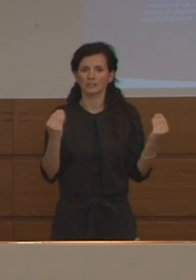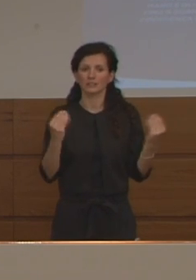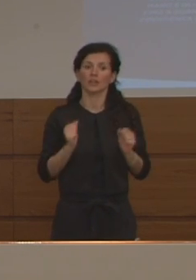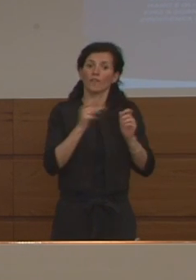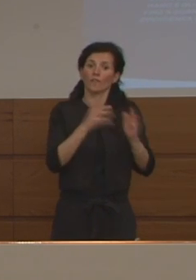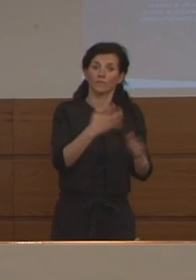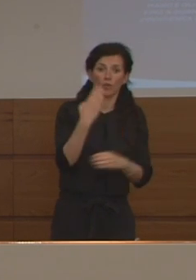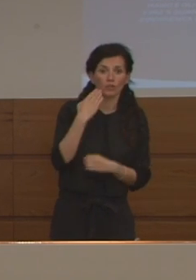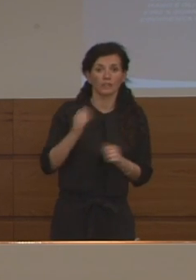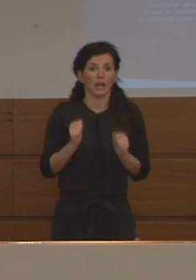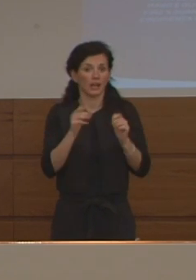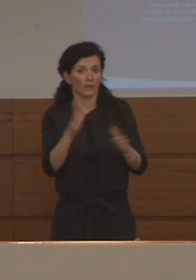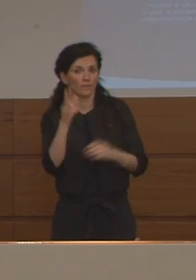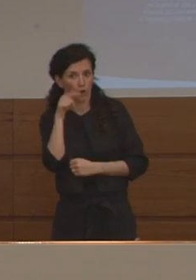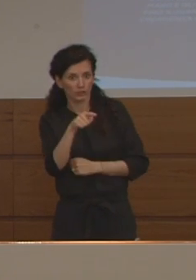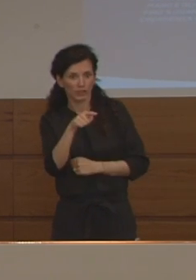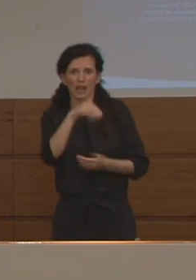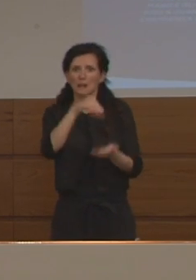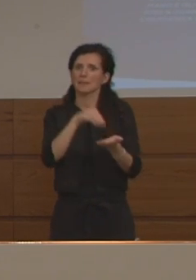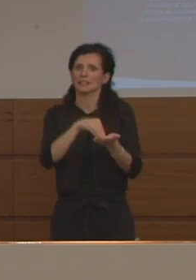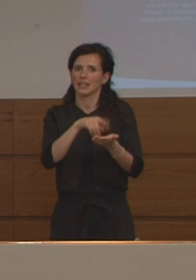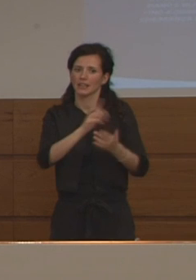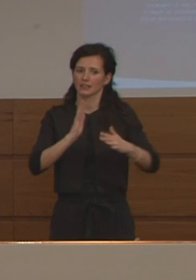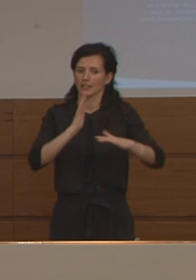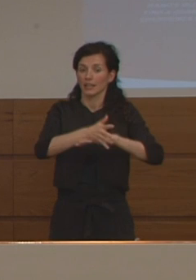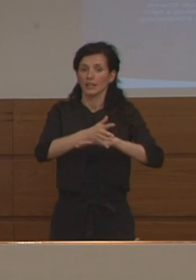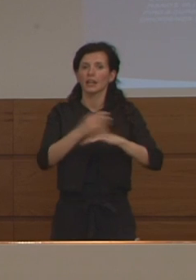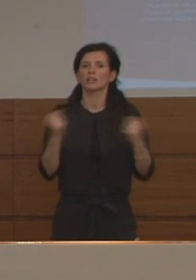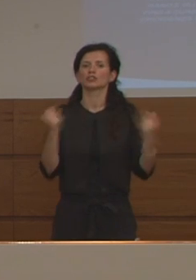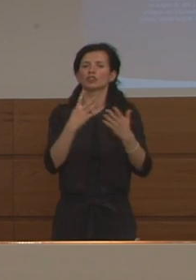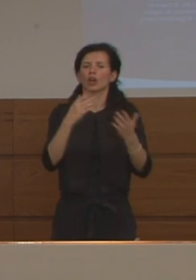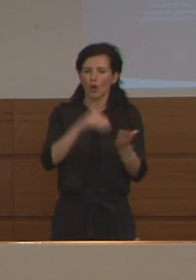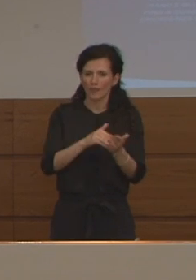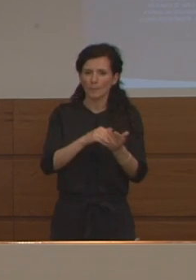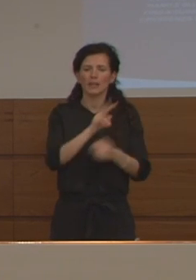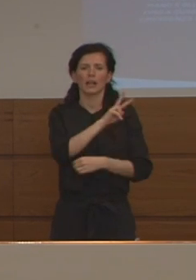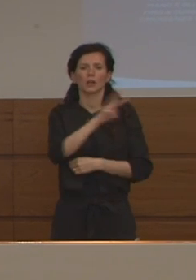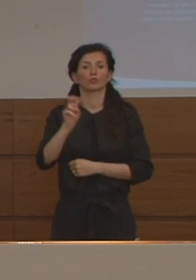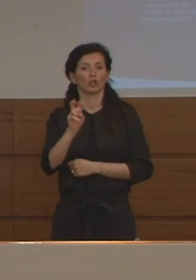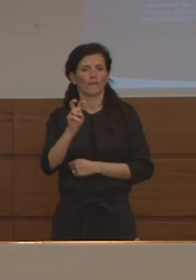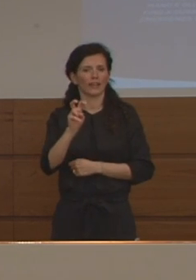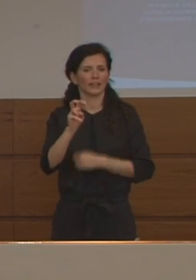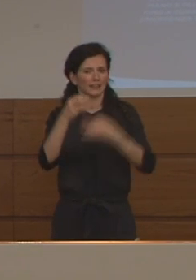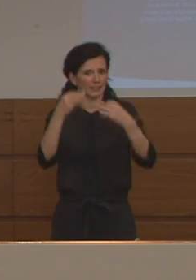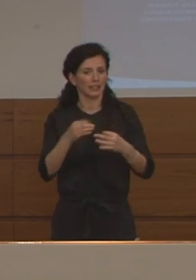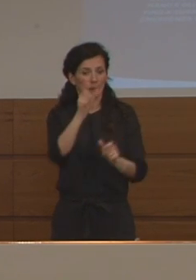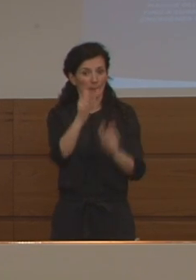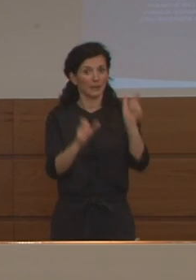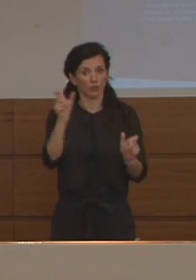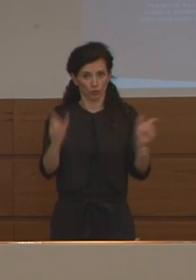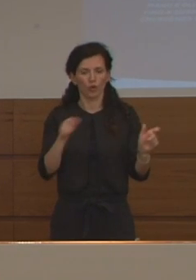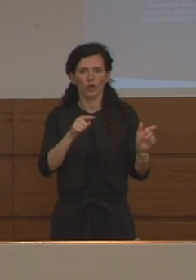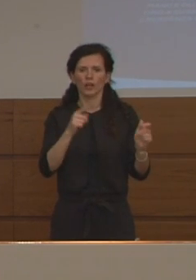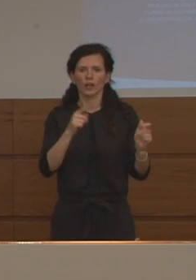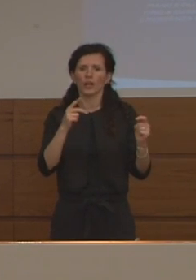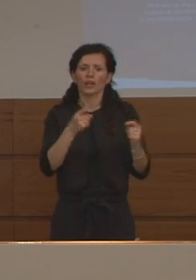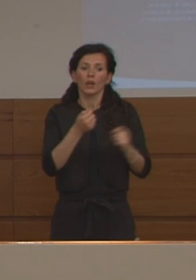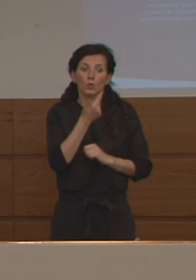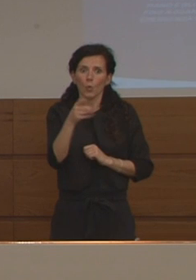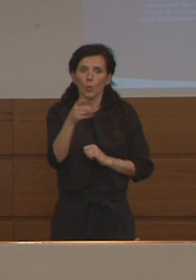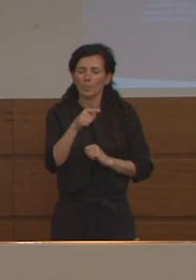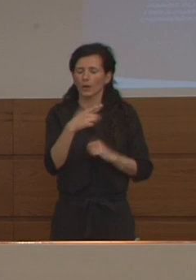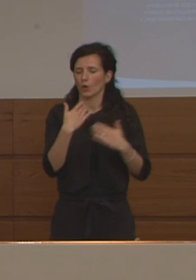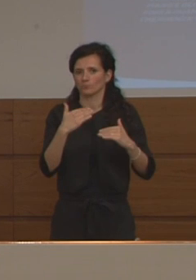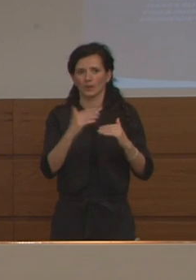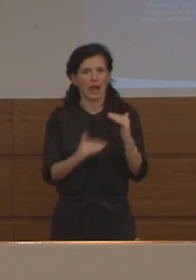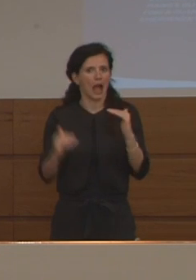sono in campo: oltre 19mila, 19.220. E' il numero più alto registrato fino ad ora.